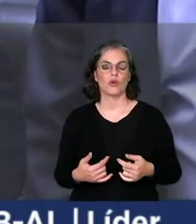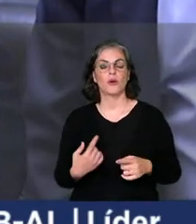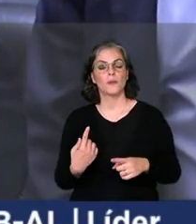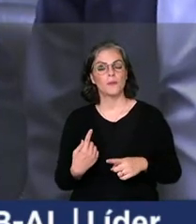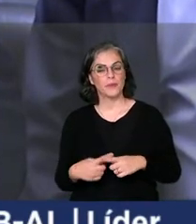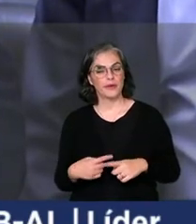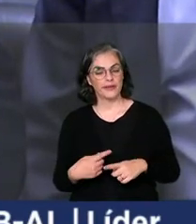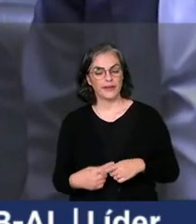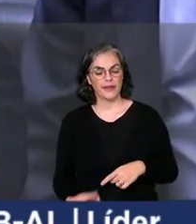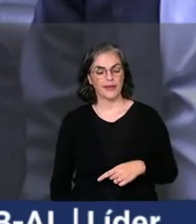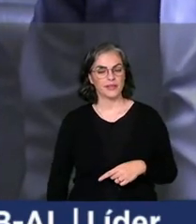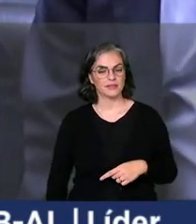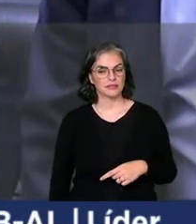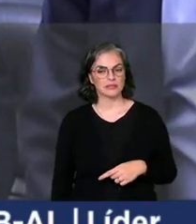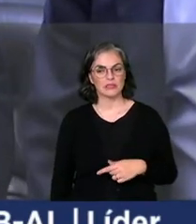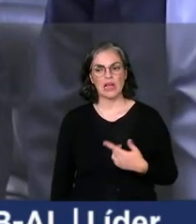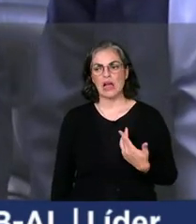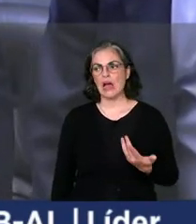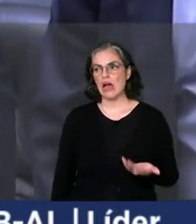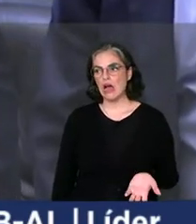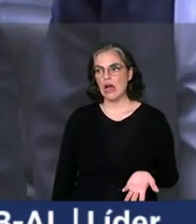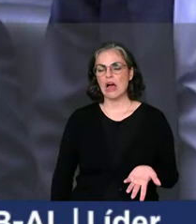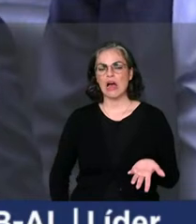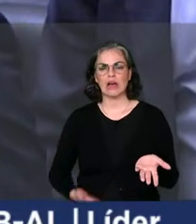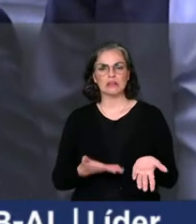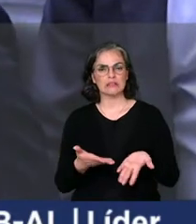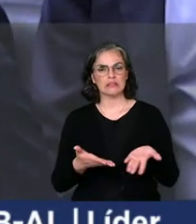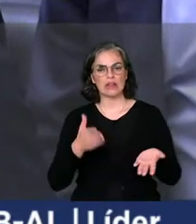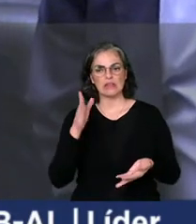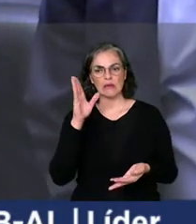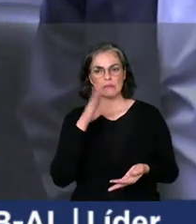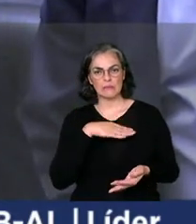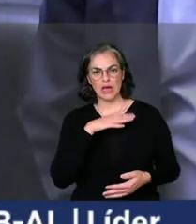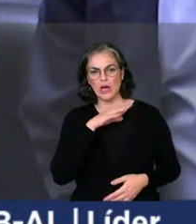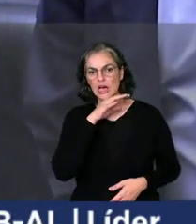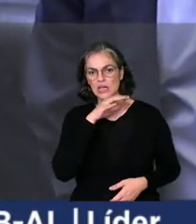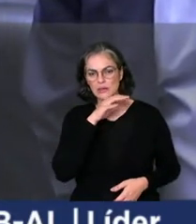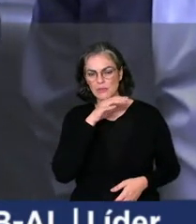DIGAMOS ASSIM, DE APOSTAS , ALEGANDO MAUS-TRATOS AOS ANIMAIS. ESSA CASA JÁ VÁRIAS